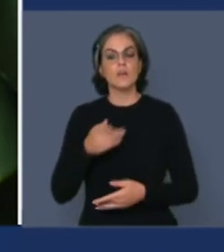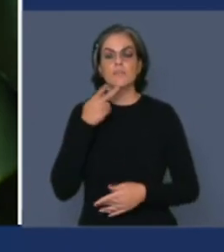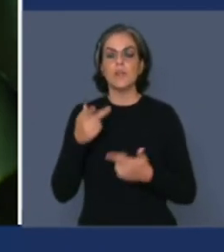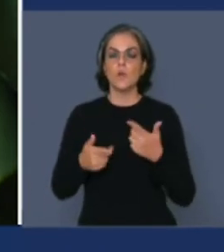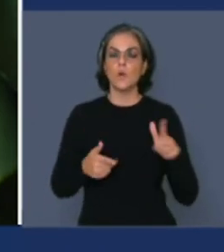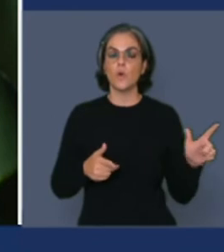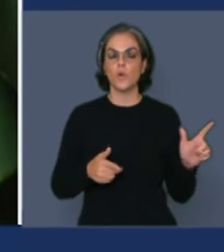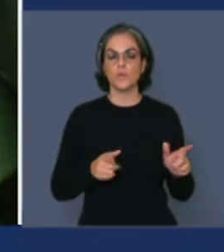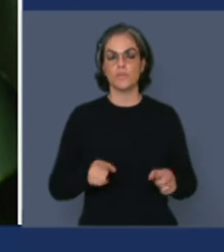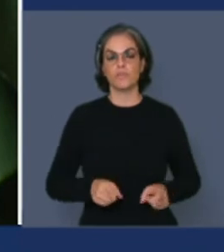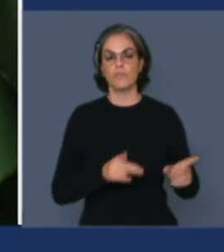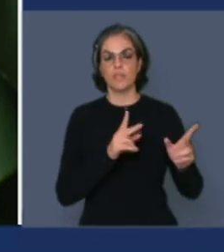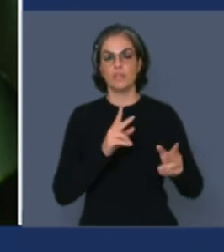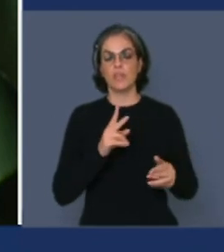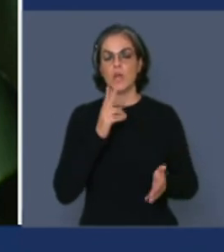PRIVATIZAÇÃO DOS CORREIOS,